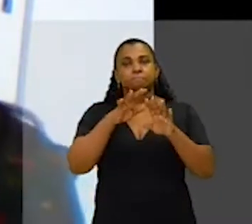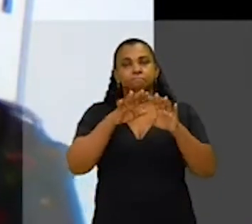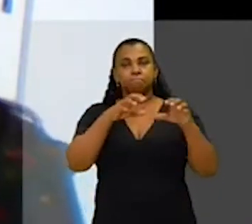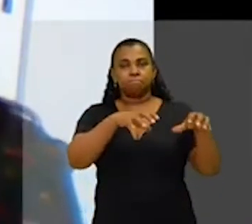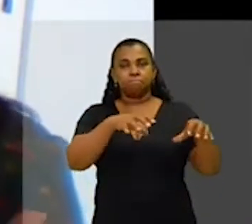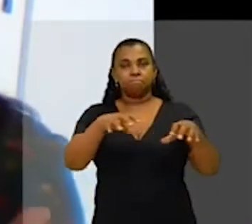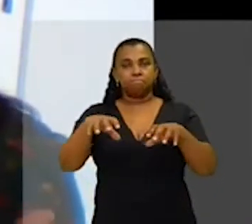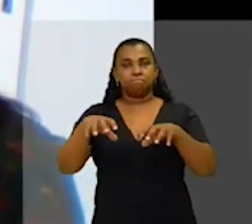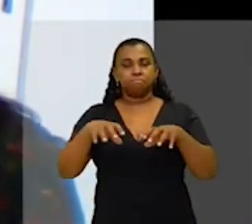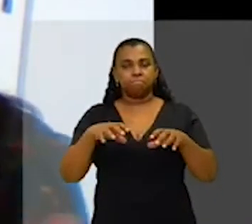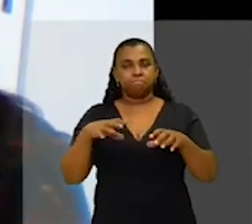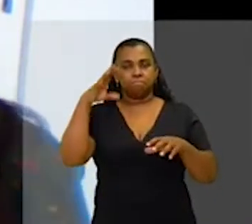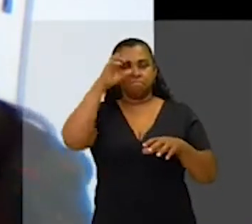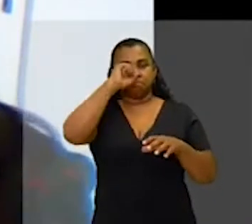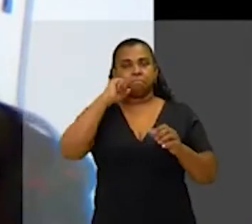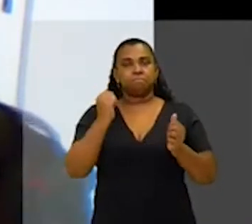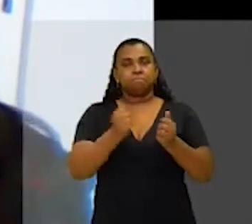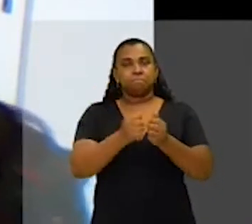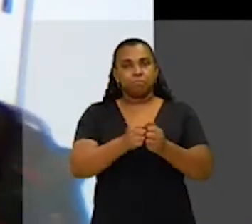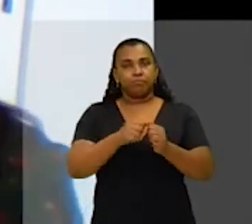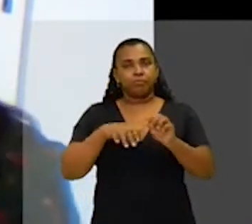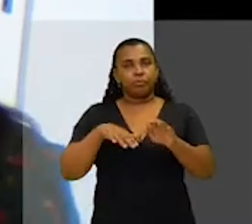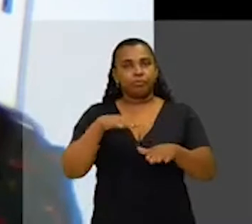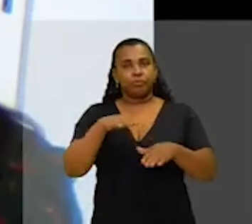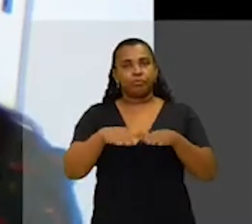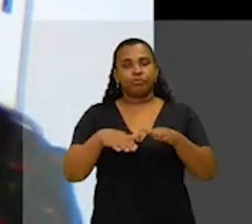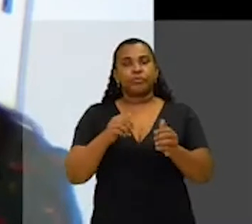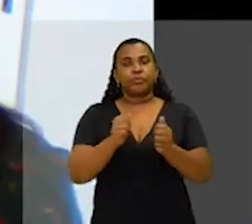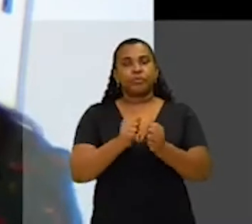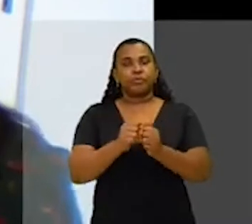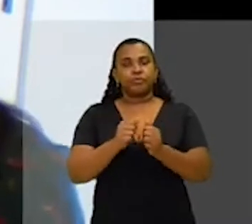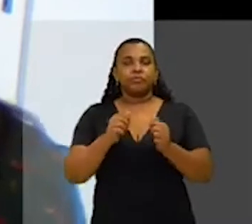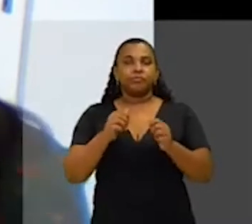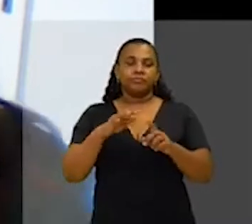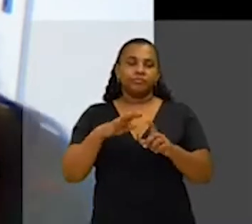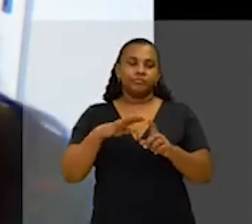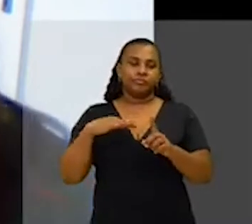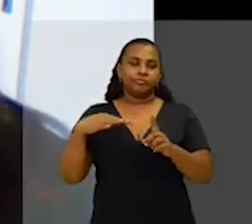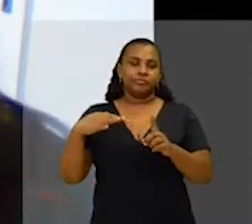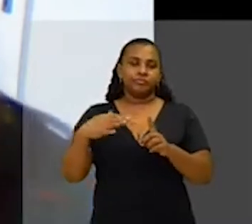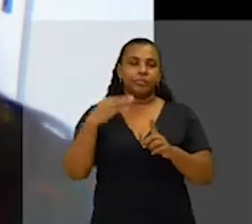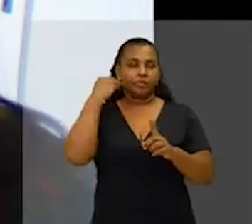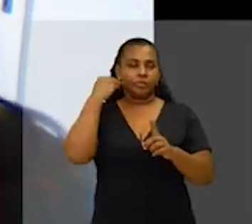que a gente possa caminhar também em torno desta experiência e aproveita que principal